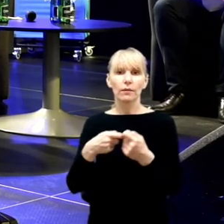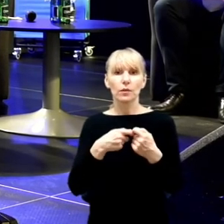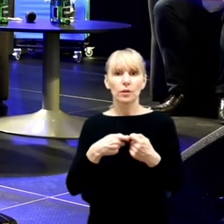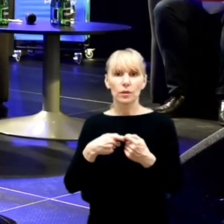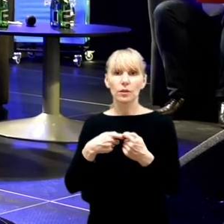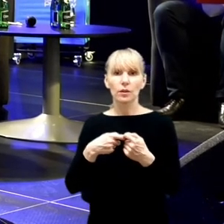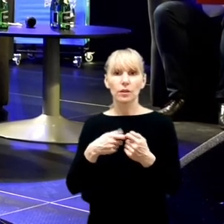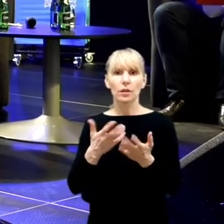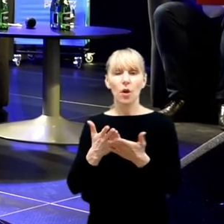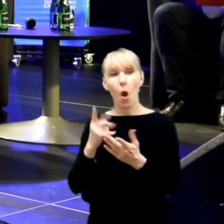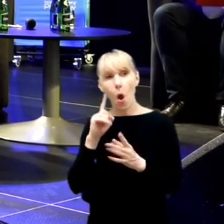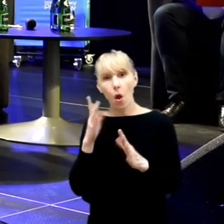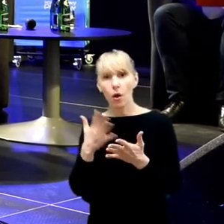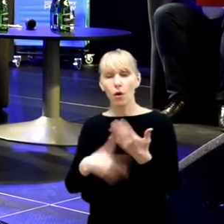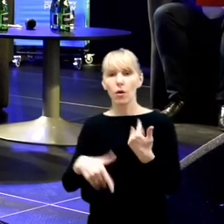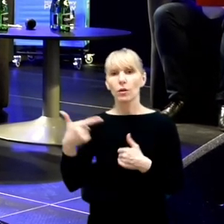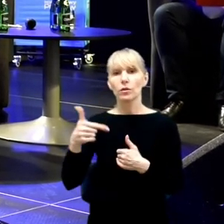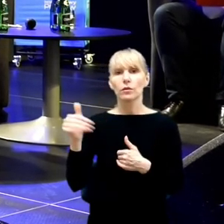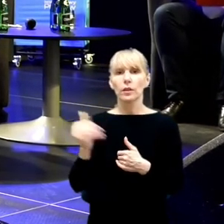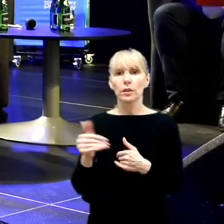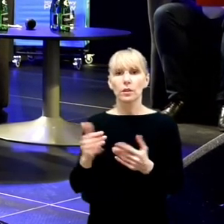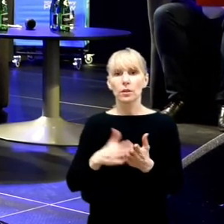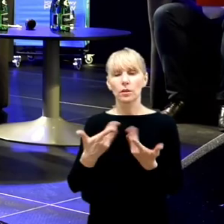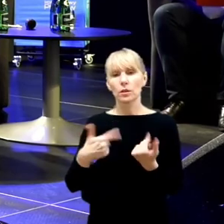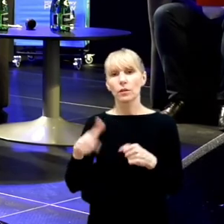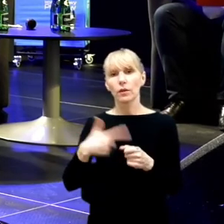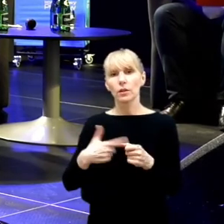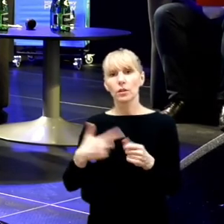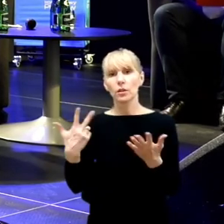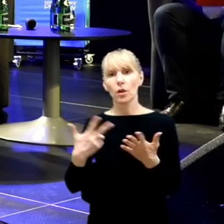28 tysięcy lokali już zostało oddanych do użytkowania.